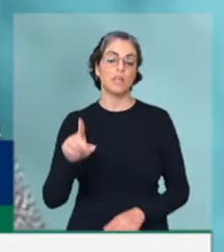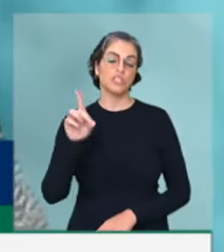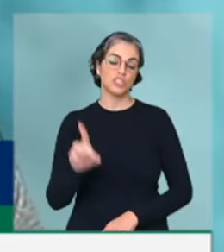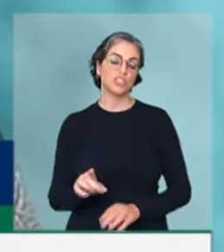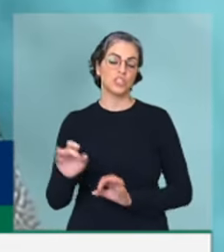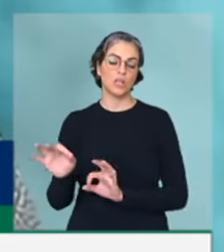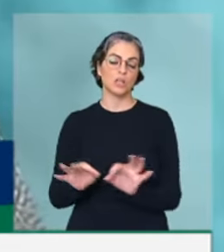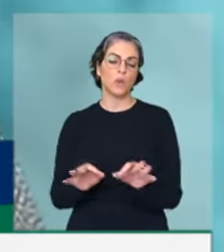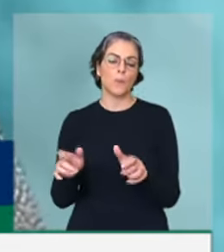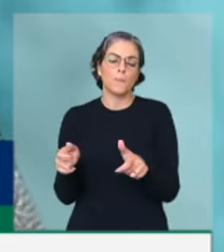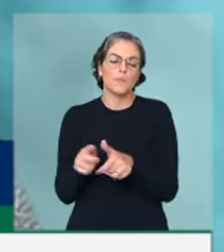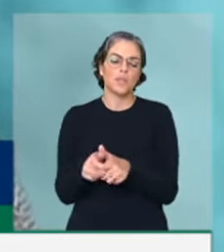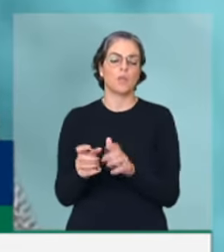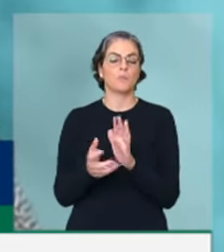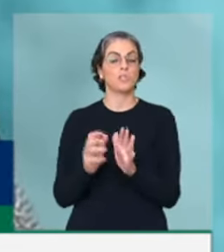AMANHÃ , ESTARIA PARTICIPANDO